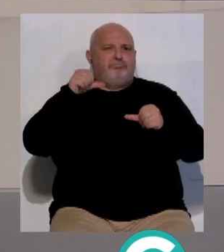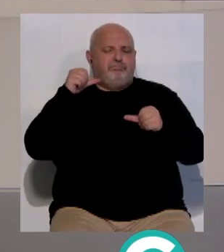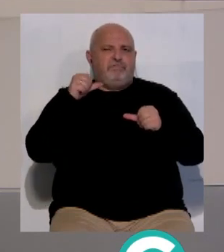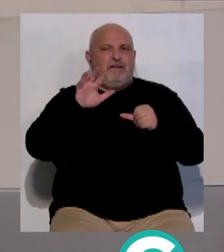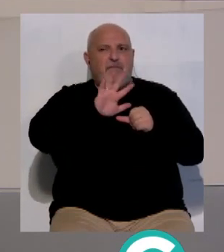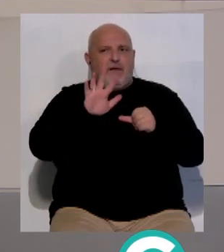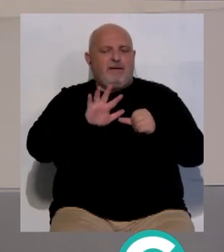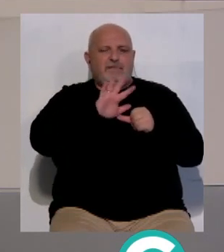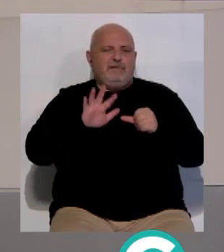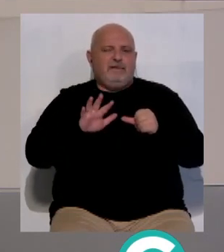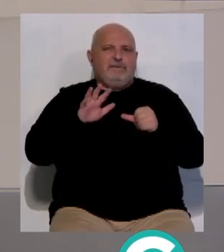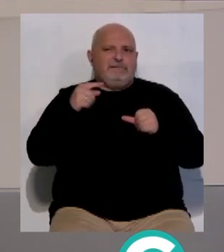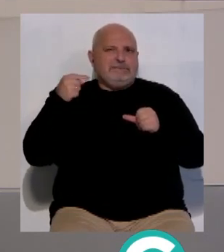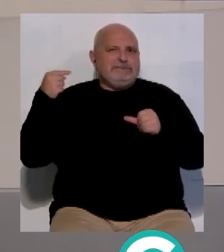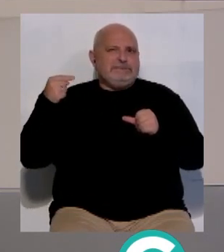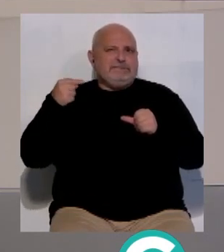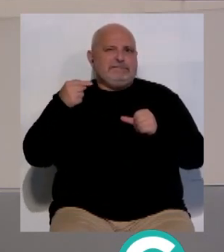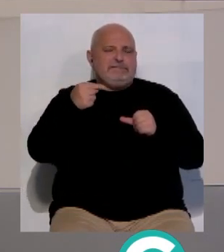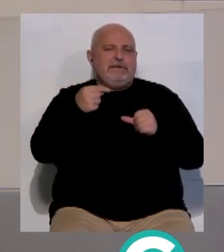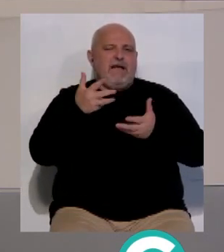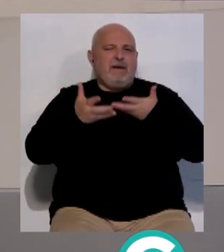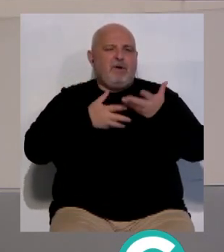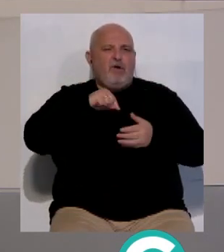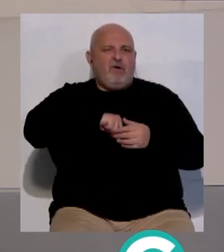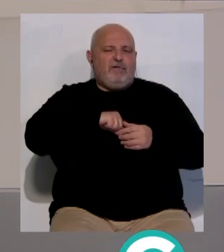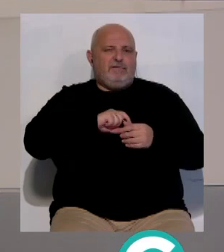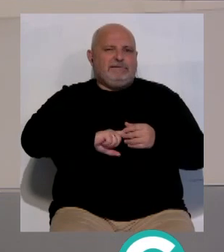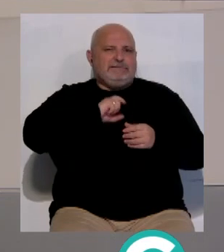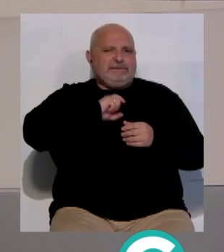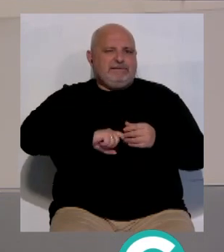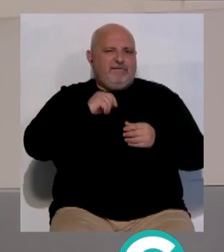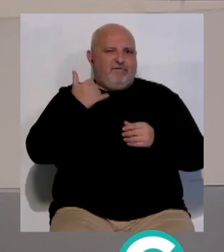que venía mostrando especialmente en el plano anímico y emocional porque el equipo como decimos